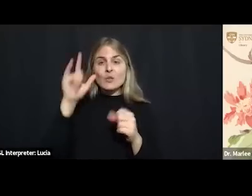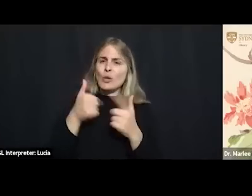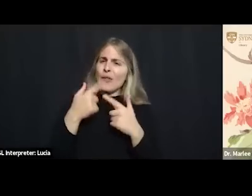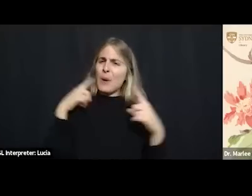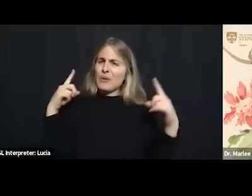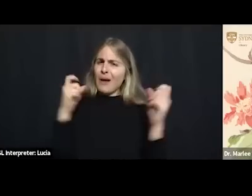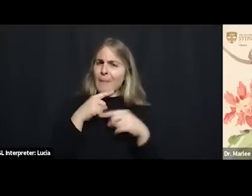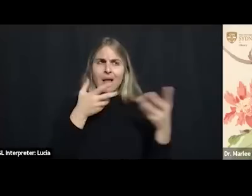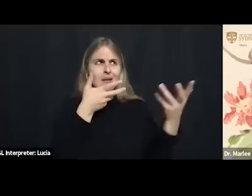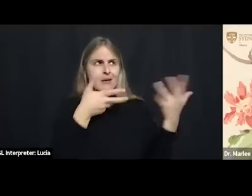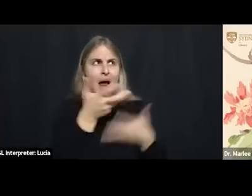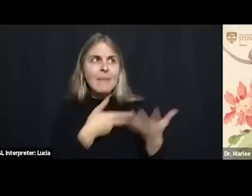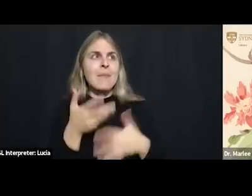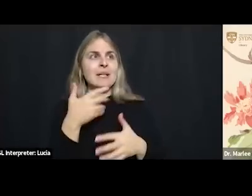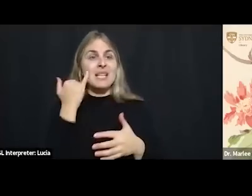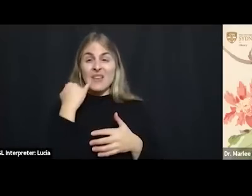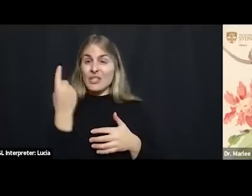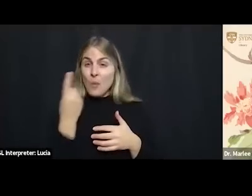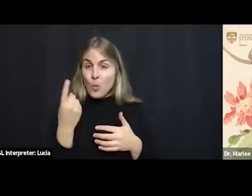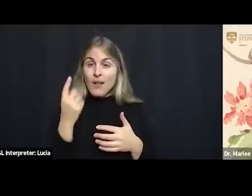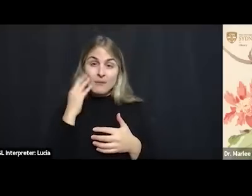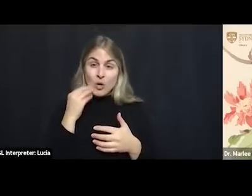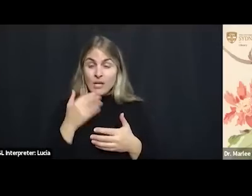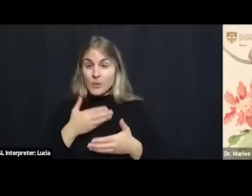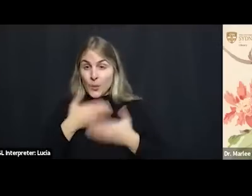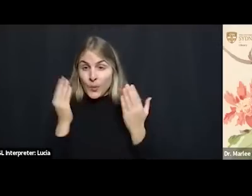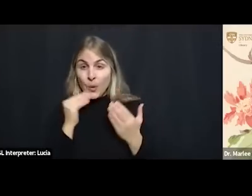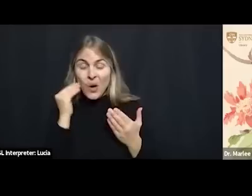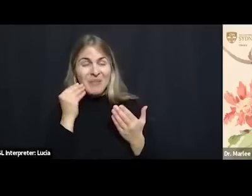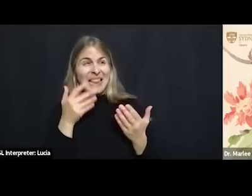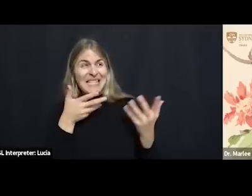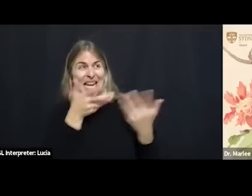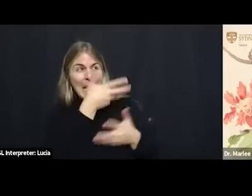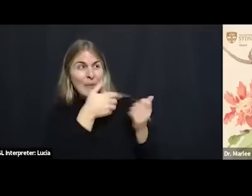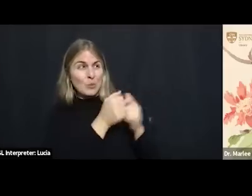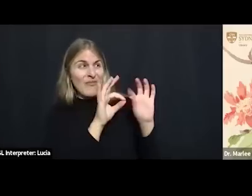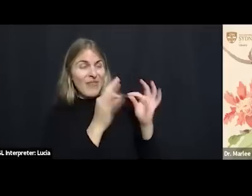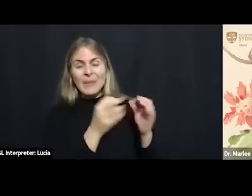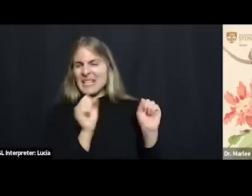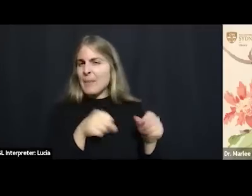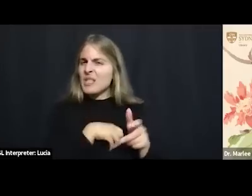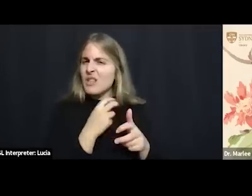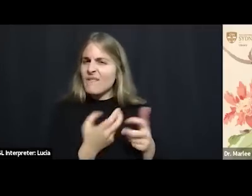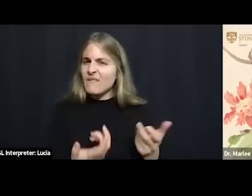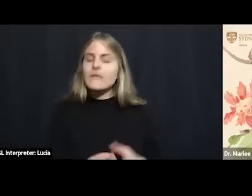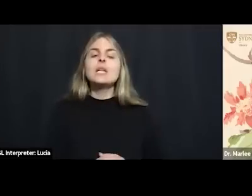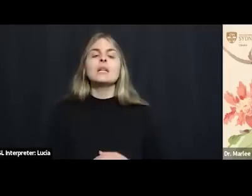que las personas que han experimentado sinhogarismo a menudo tienen con sus familias. De manera similar, los participantes que están más satisfechos